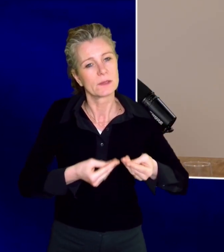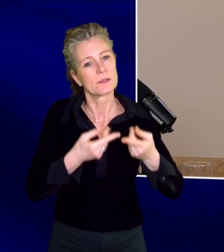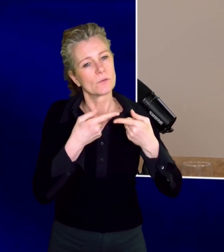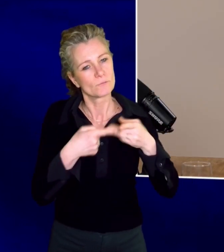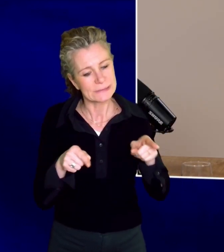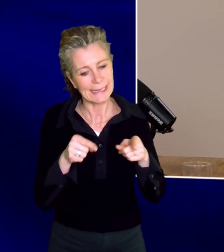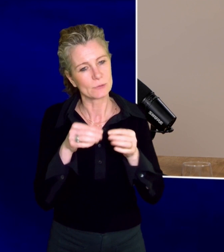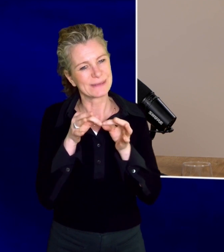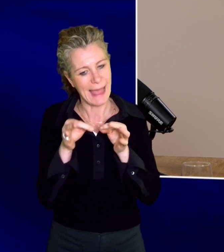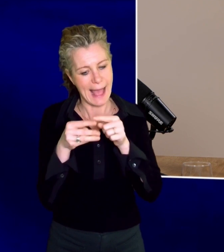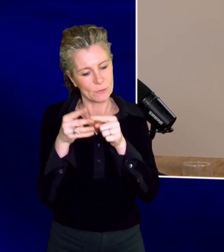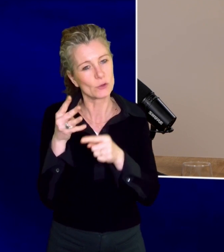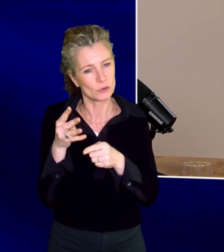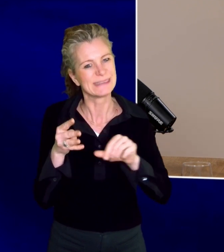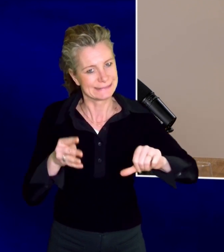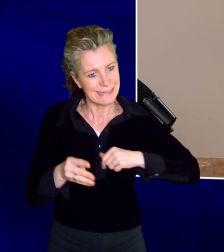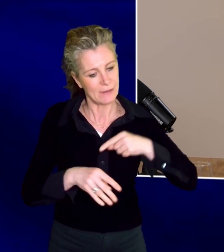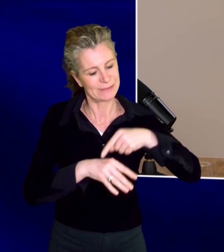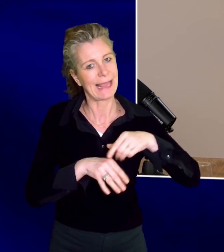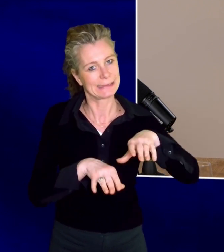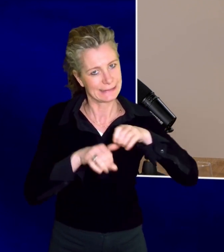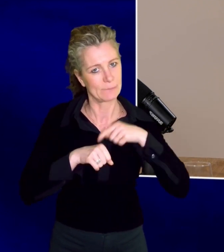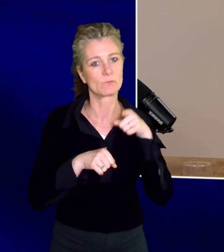We gaan even kijken waar jullie thuis kracht uit halen.